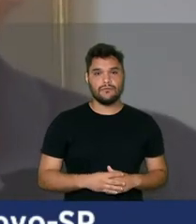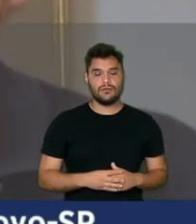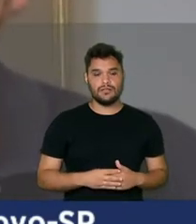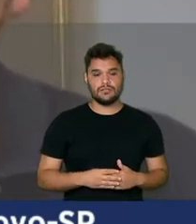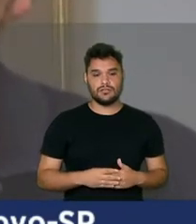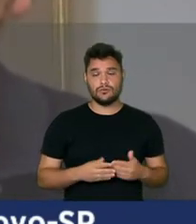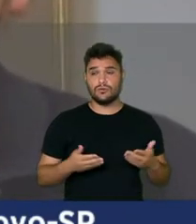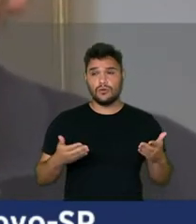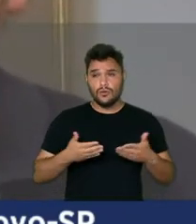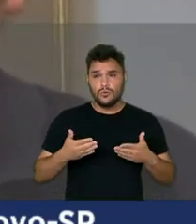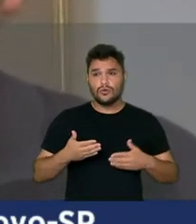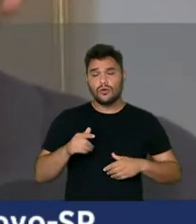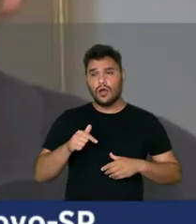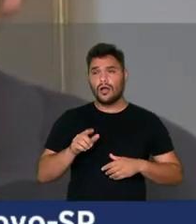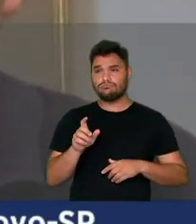TODOS NÓS ENQUANTO OS SHOWS, AS BALADAS, OS EVENTOS